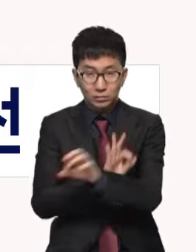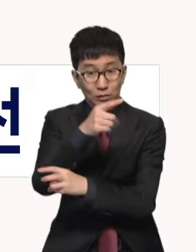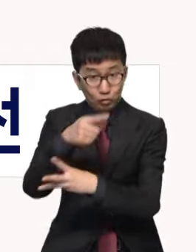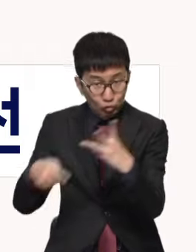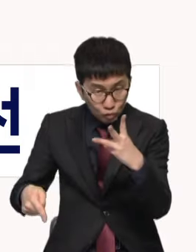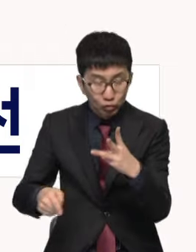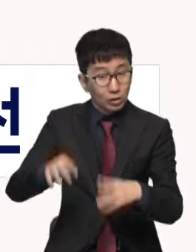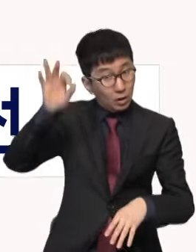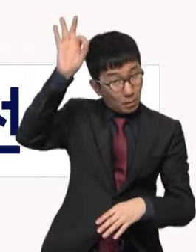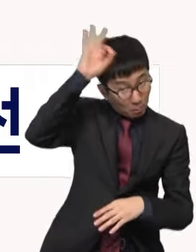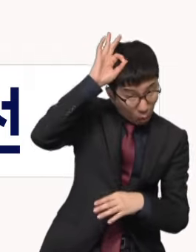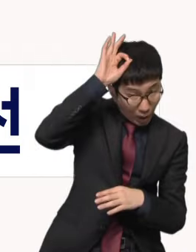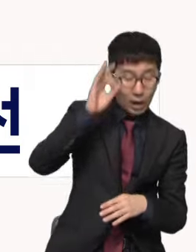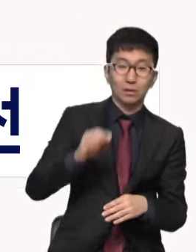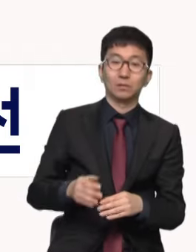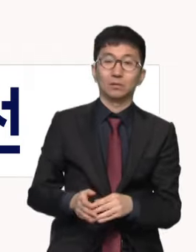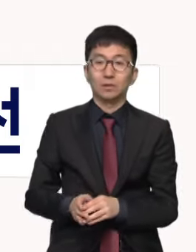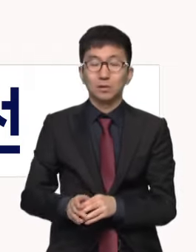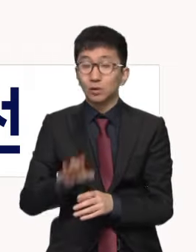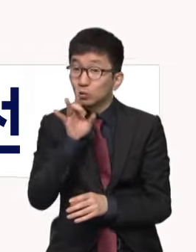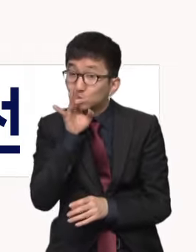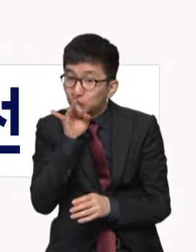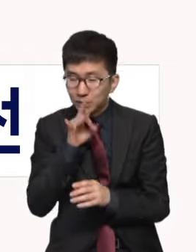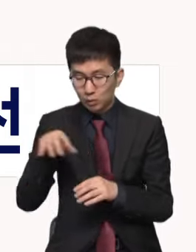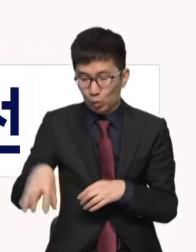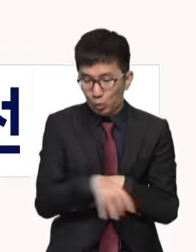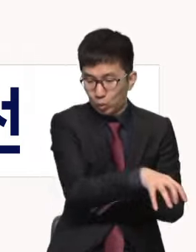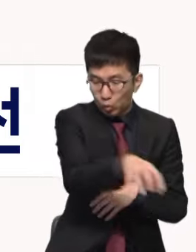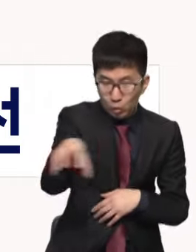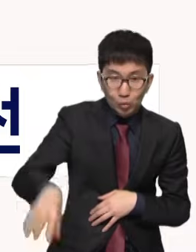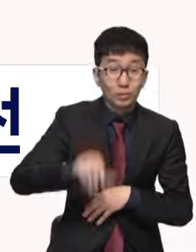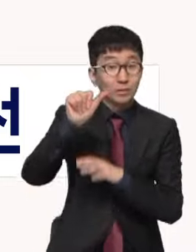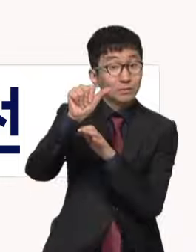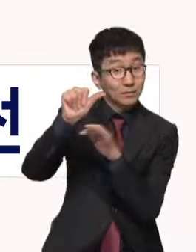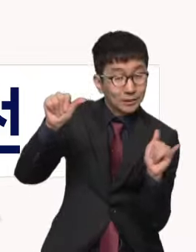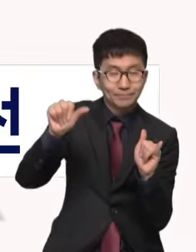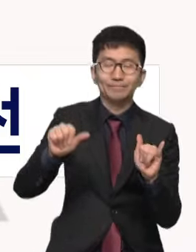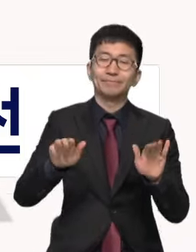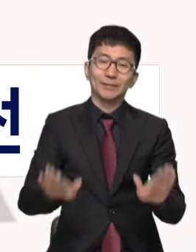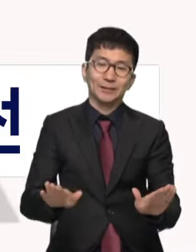상주문경 임이자, 포항북 김정재, 구미갑 구자근 등 현역 의원 5명이 본선 티켓을 땄습니다.